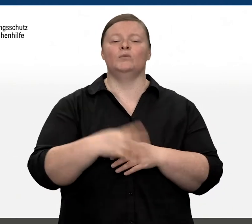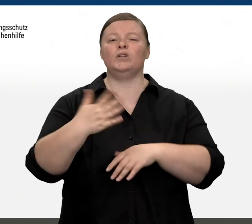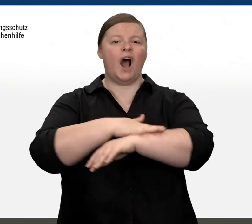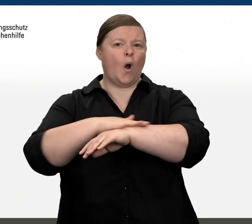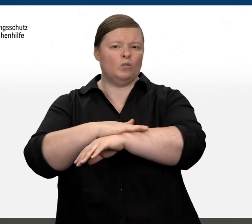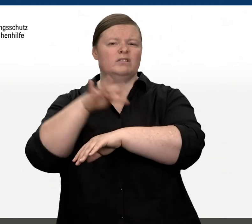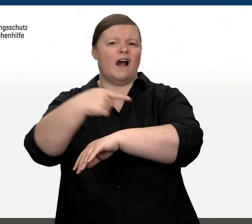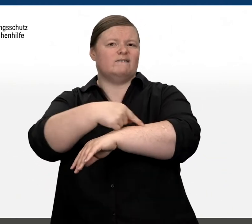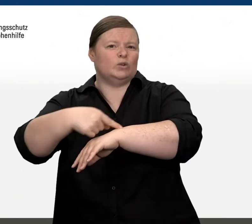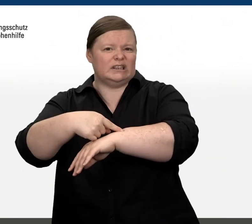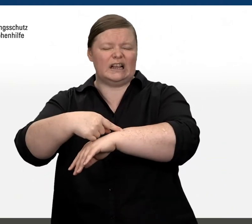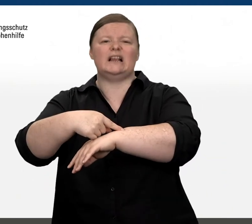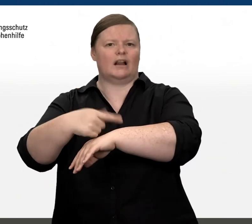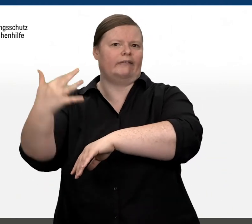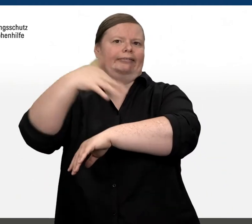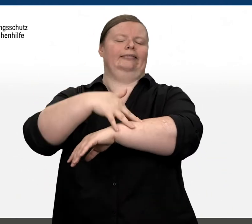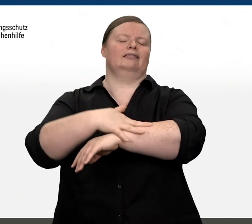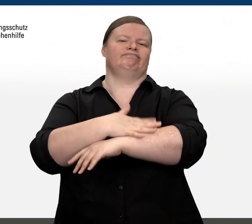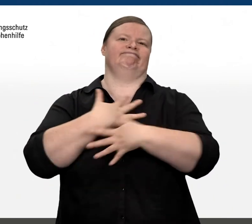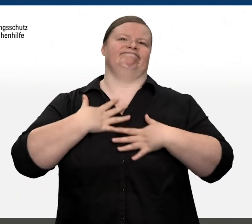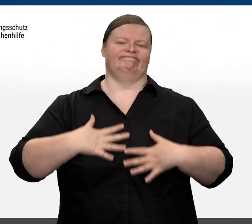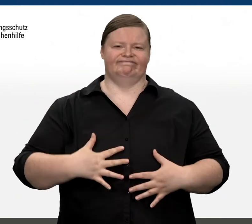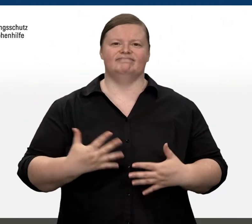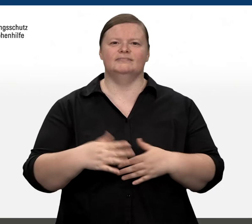und die Haut, also durch Wunden, geschehen.